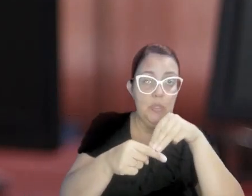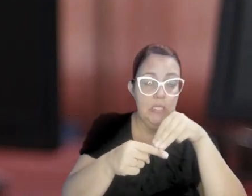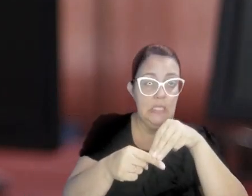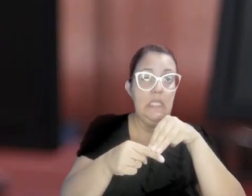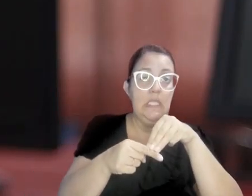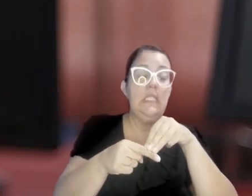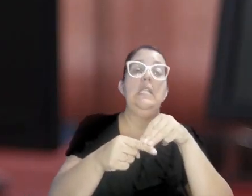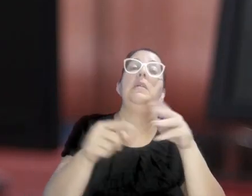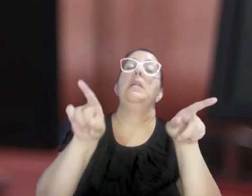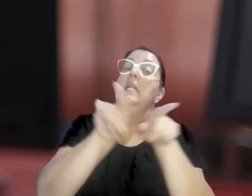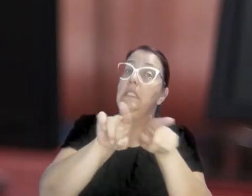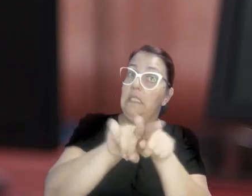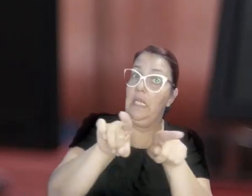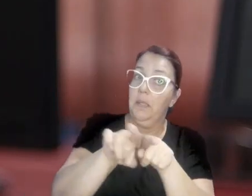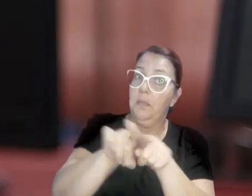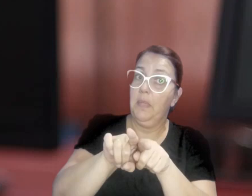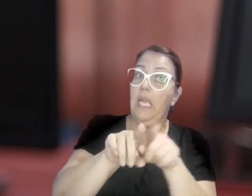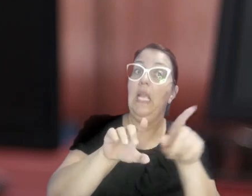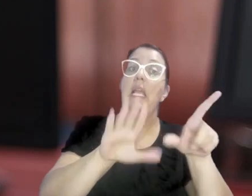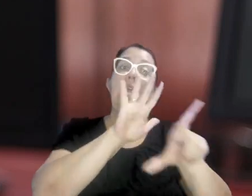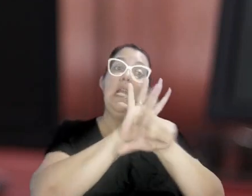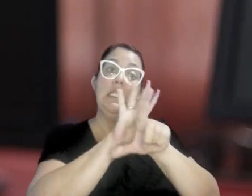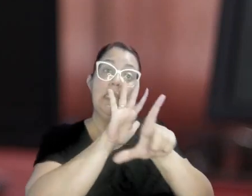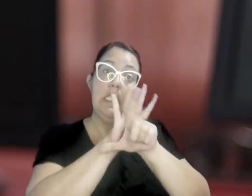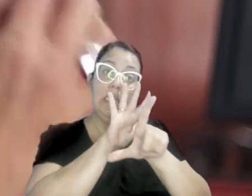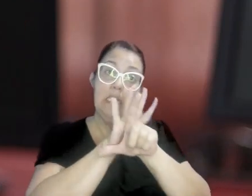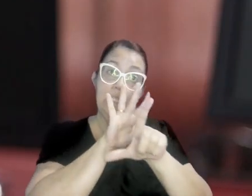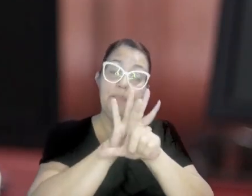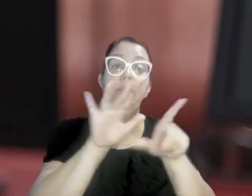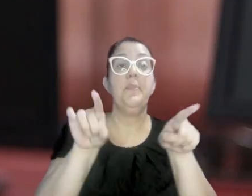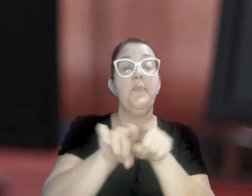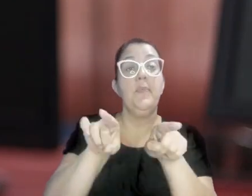dos estaduais, municipais, como dos legislativos,